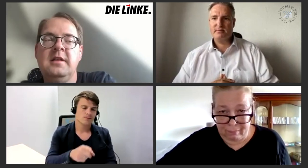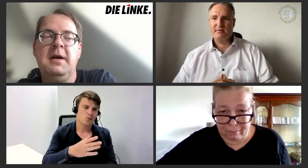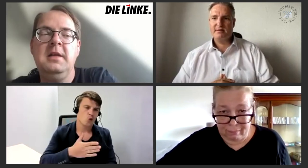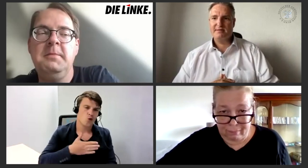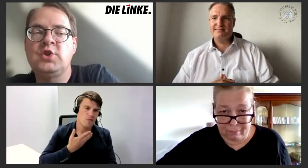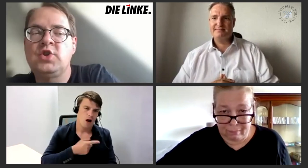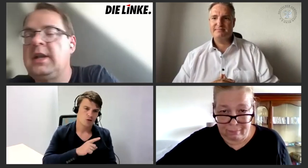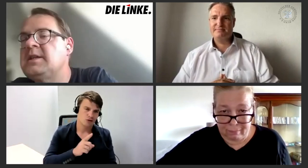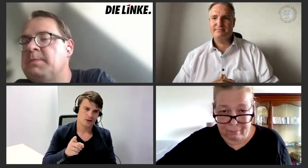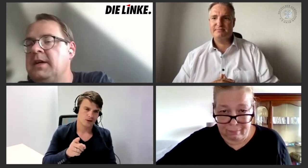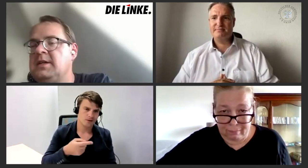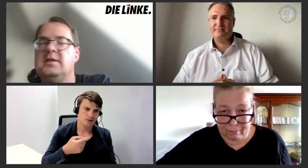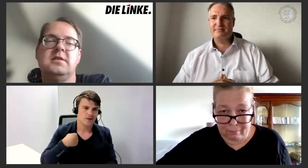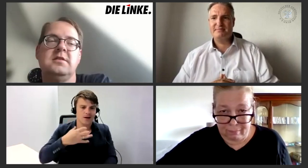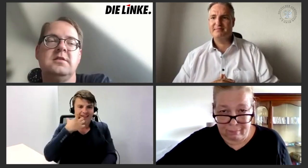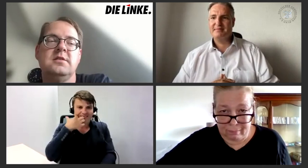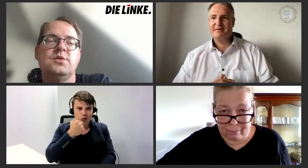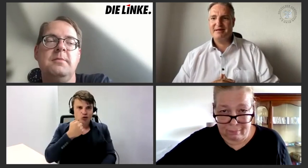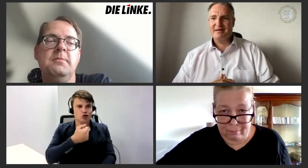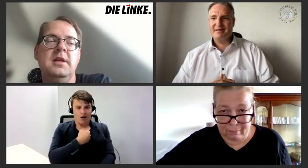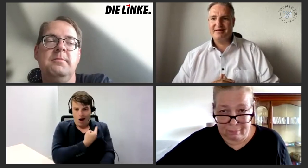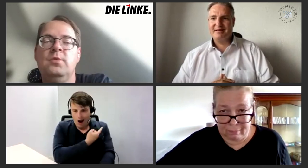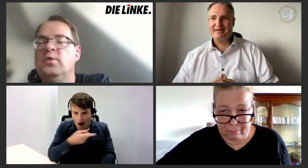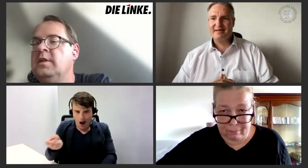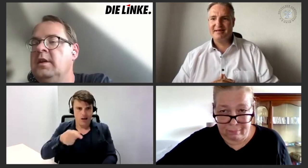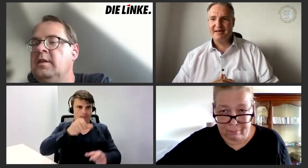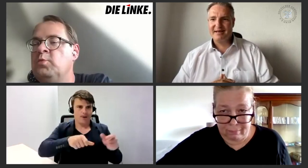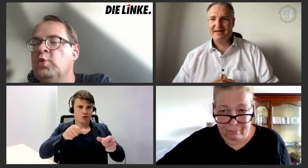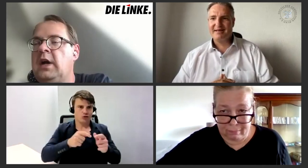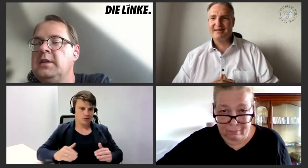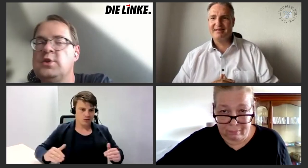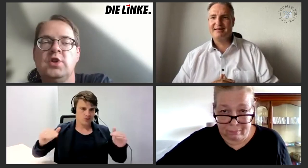die LINKE will ein Land in dem alle Menschen gleichberechtigt zusammen leben und